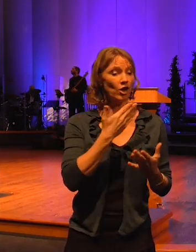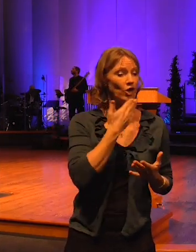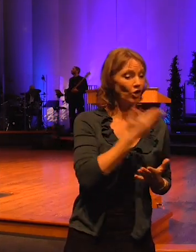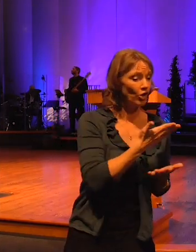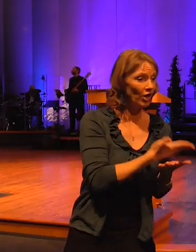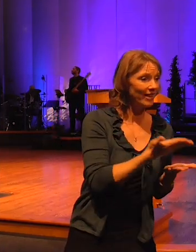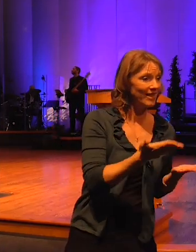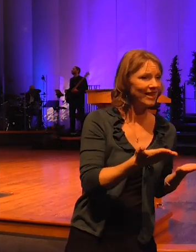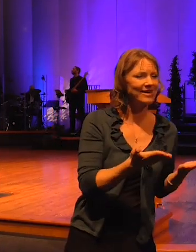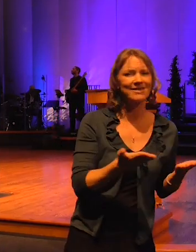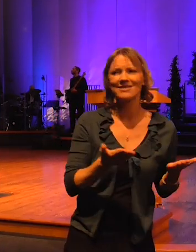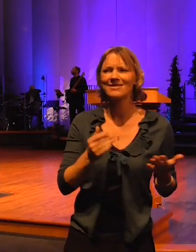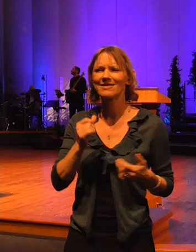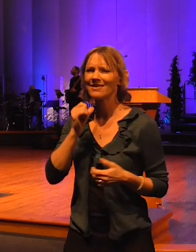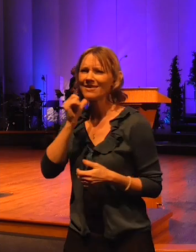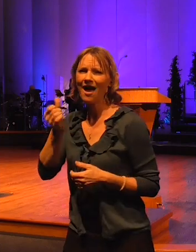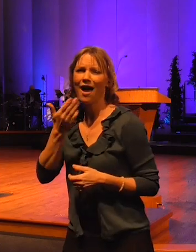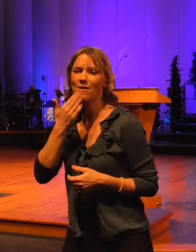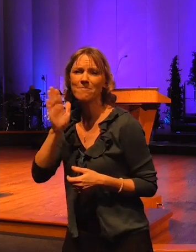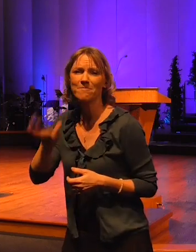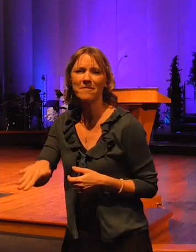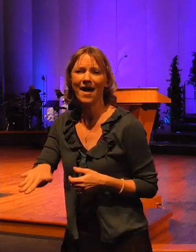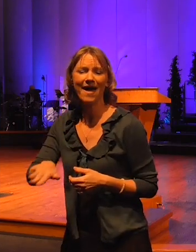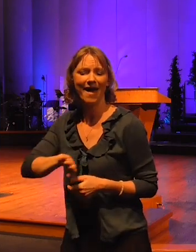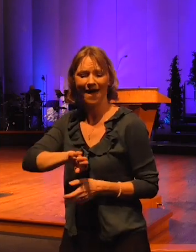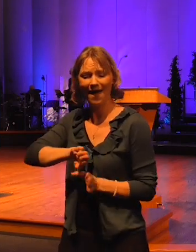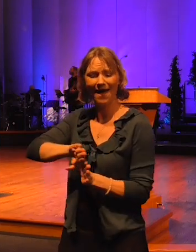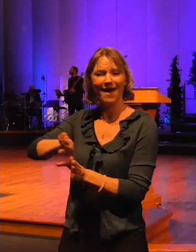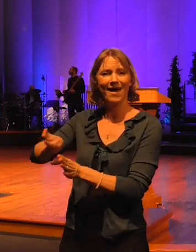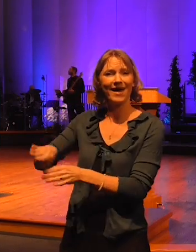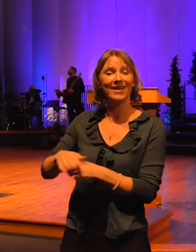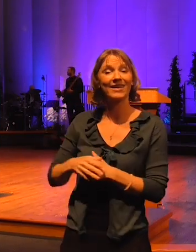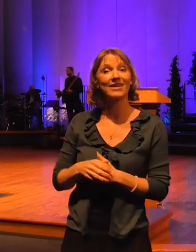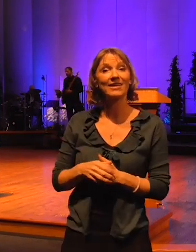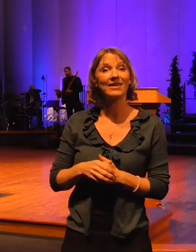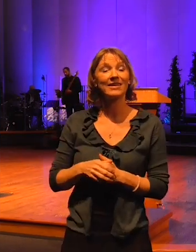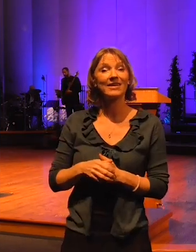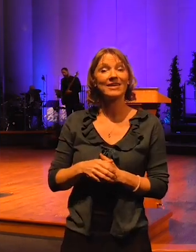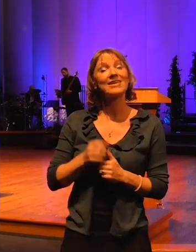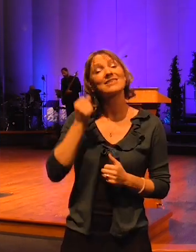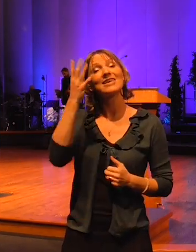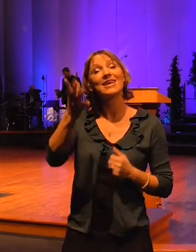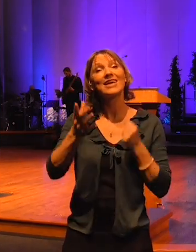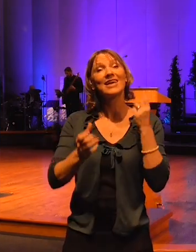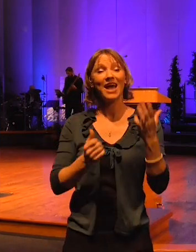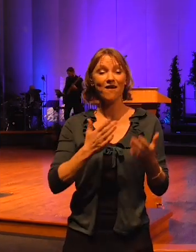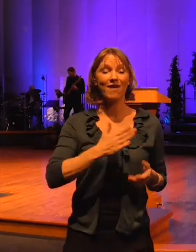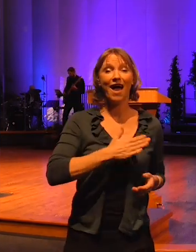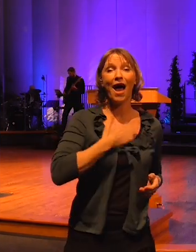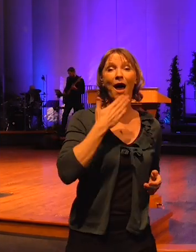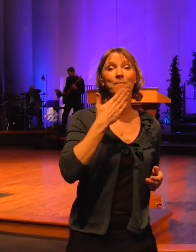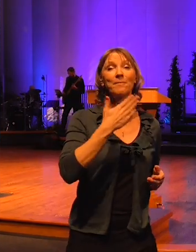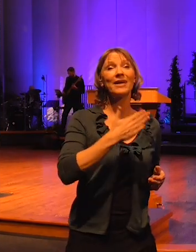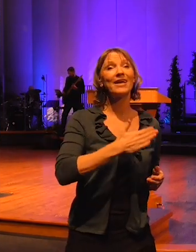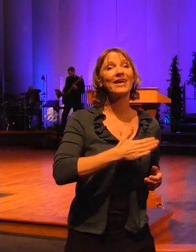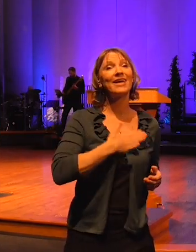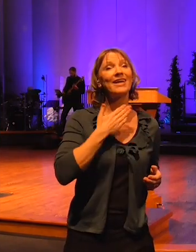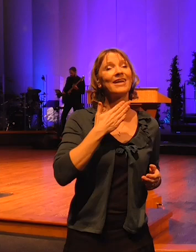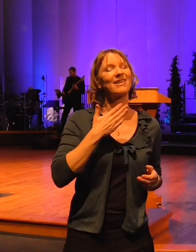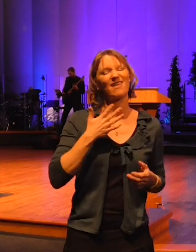malas, canten felices, no